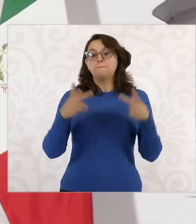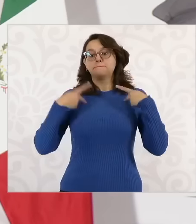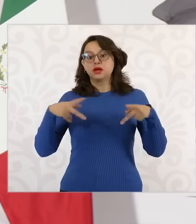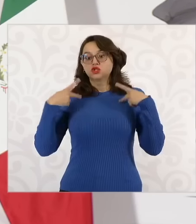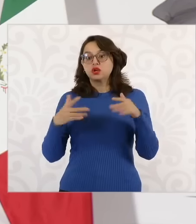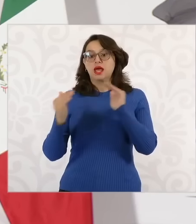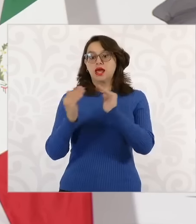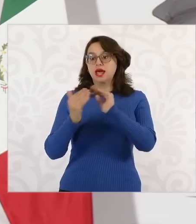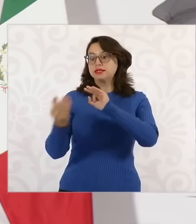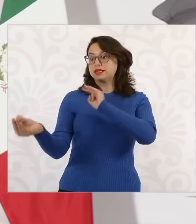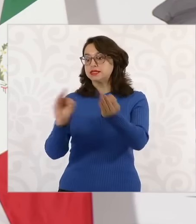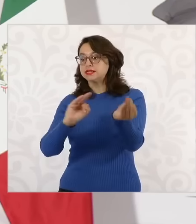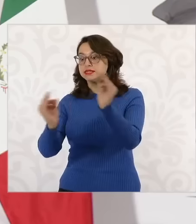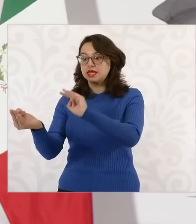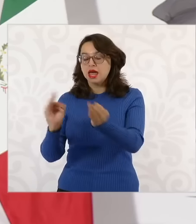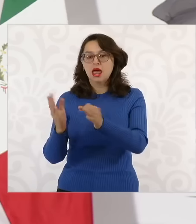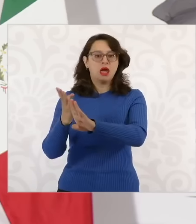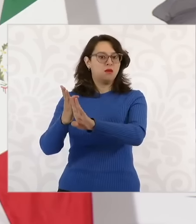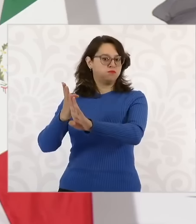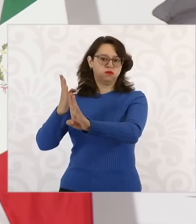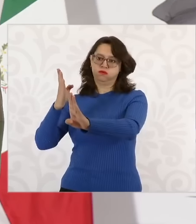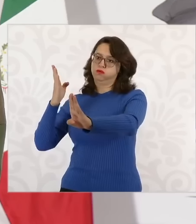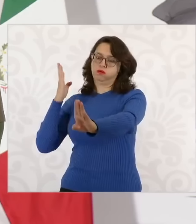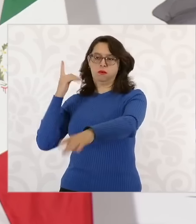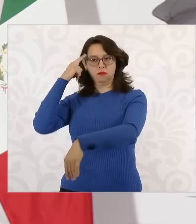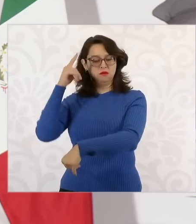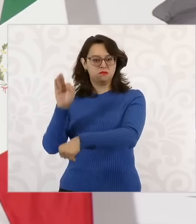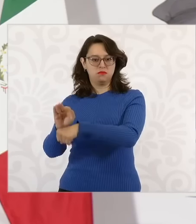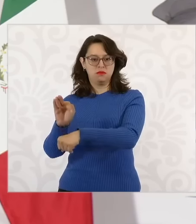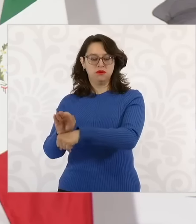a las a los caminos de los vecinos que viven en estas localidades. Pues bien,